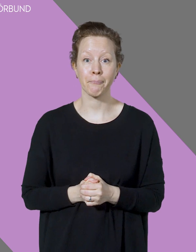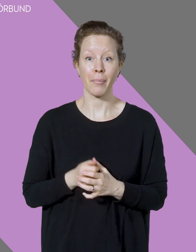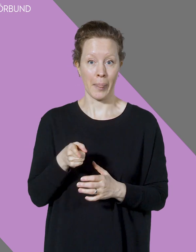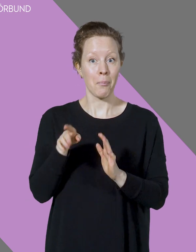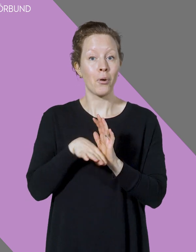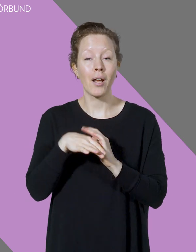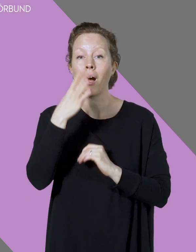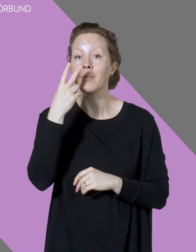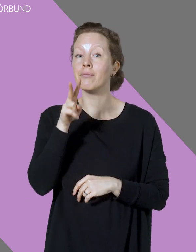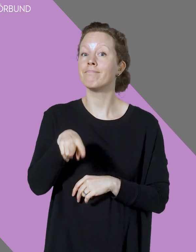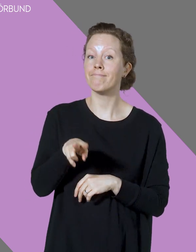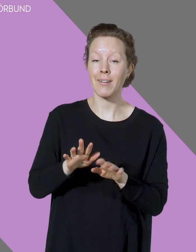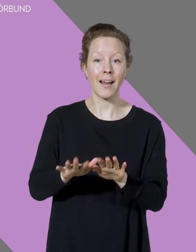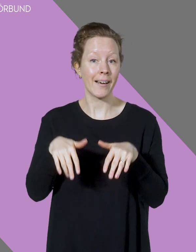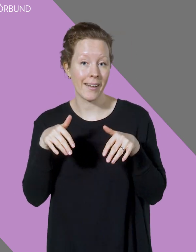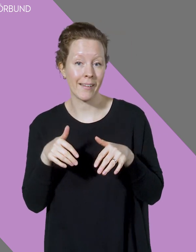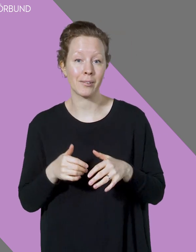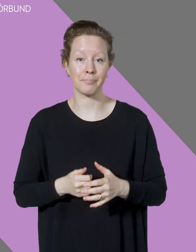Programmet kan ses på efterhand på Yle Arenan.